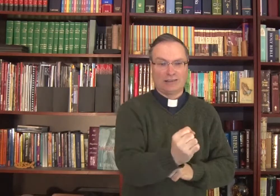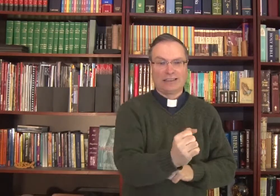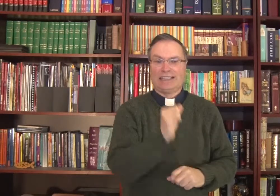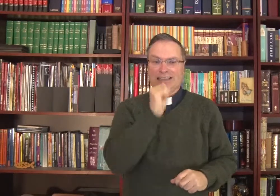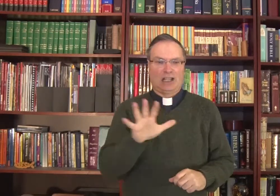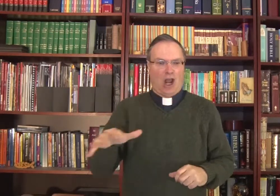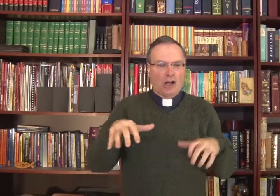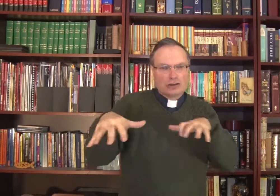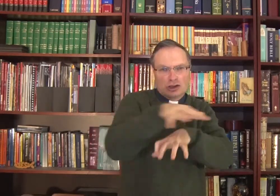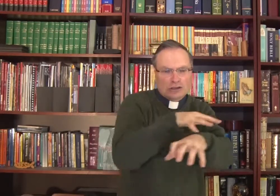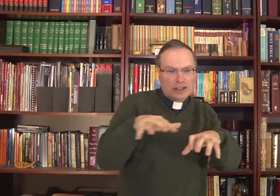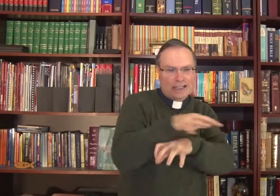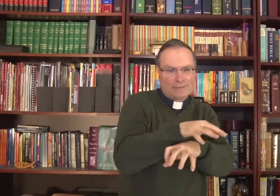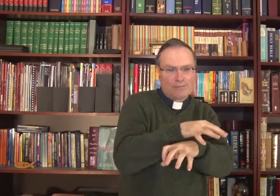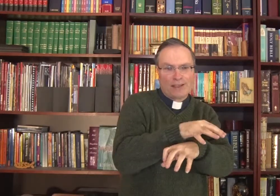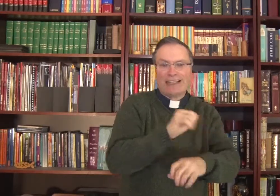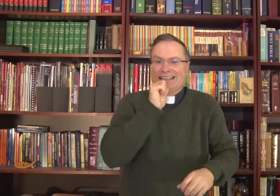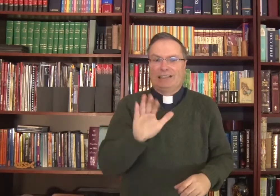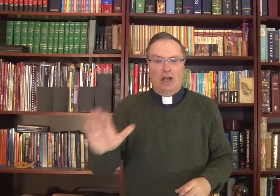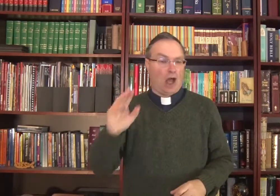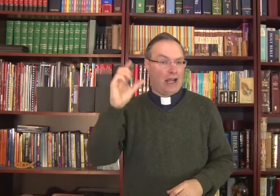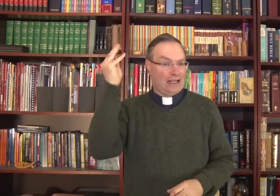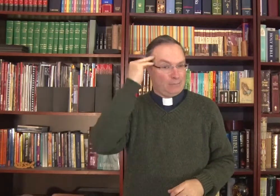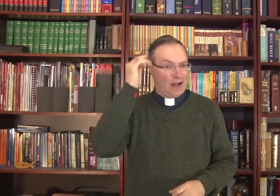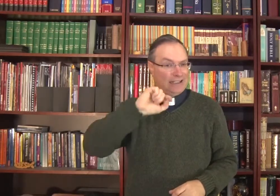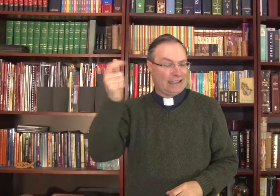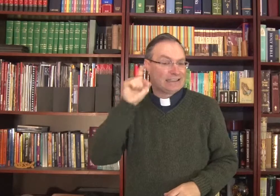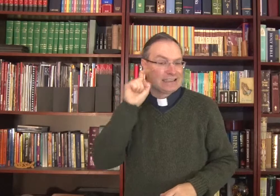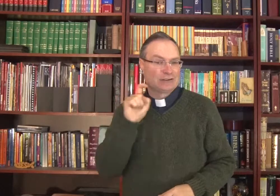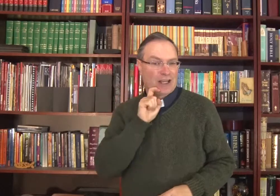ni de leur sorcellerie, ni de leur immoralité sexuelle,